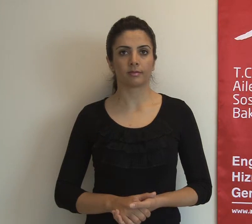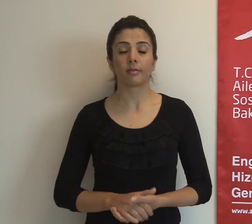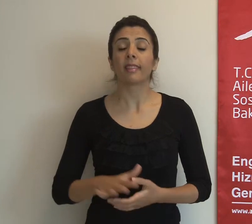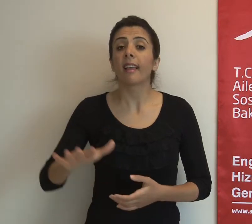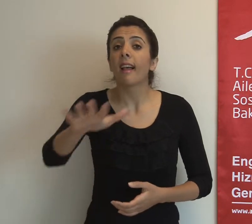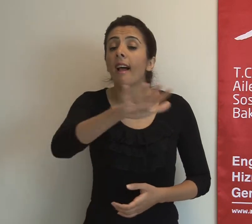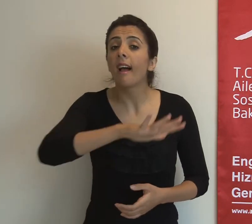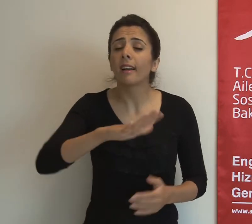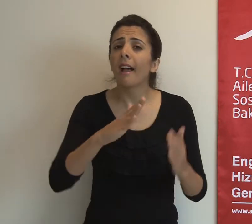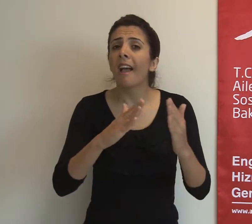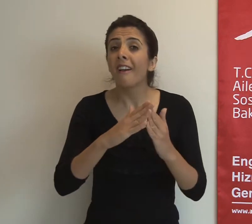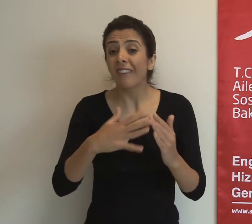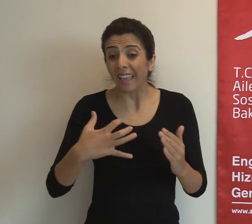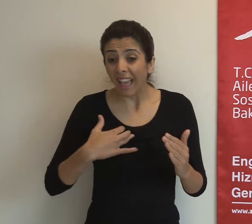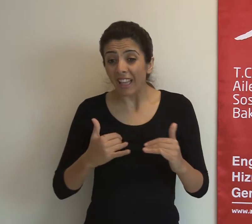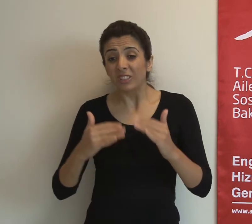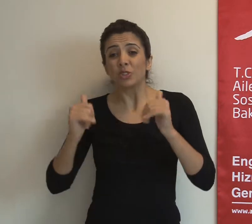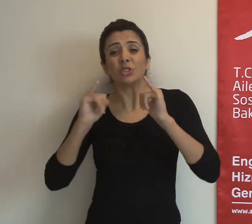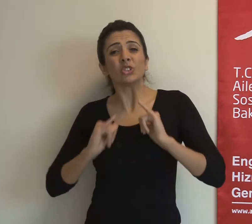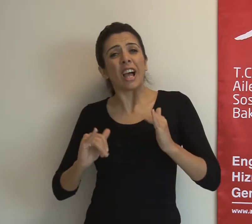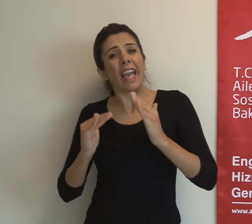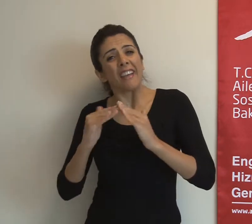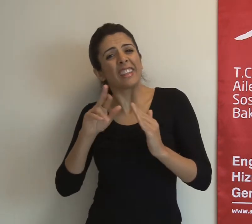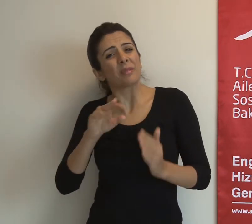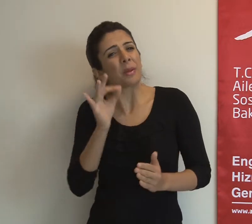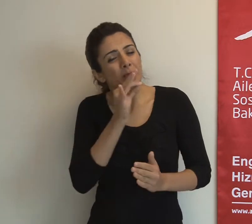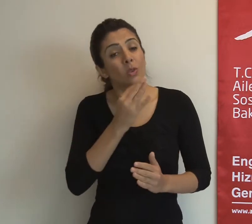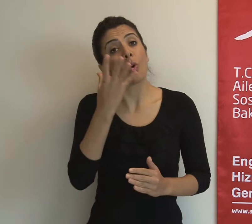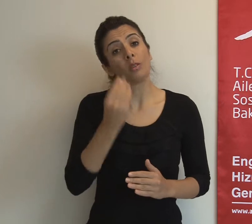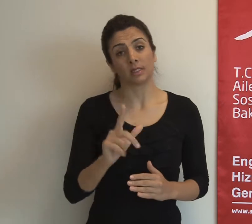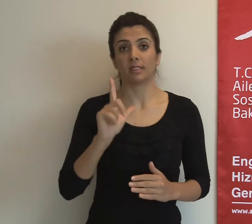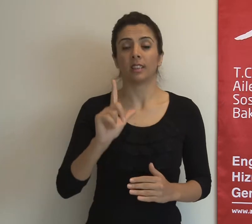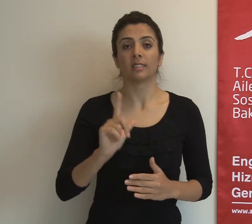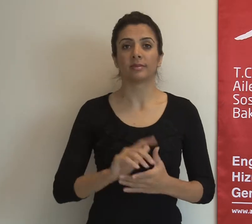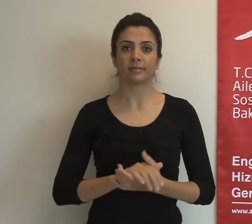"HERKESİN EVİ KENDİ HUZUR EVİ OLSUN"